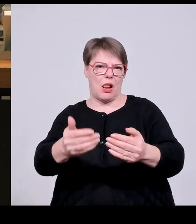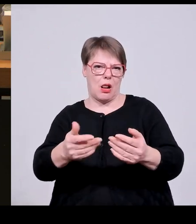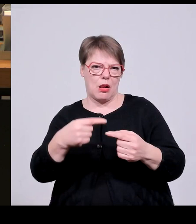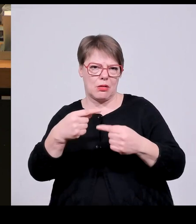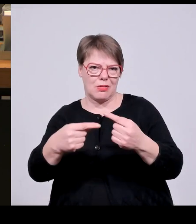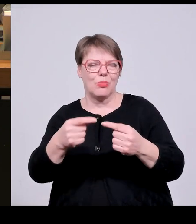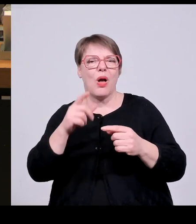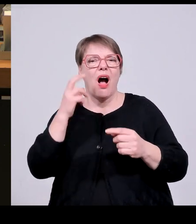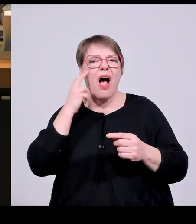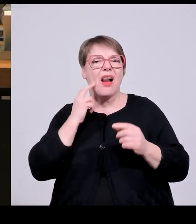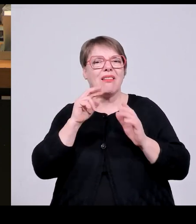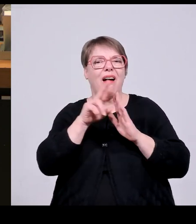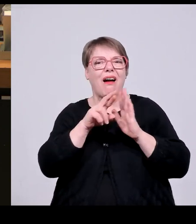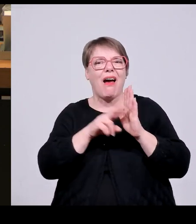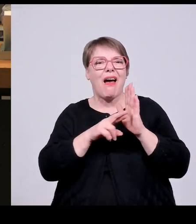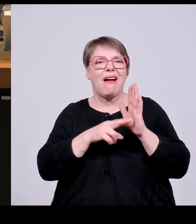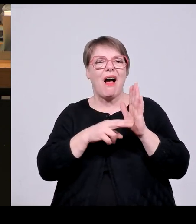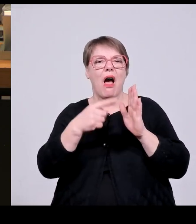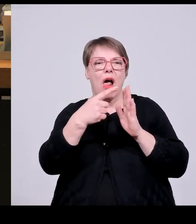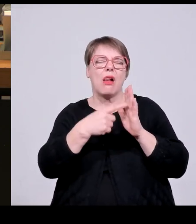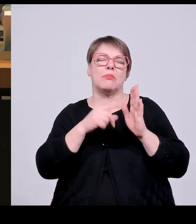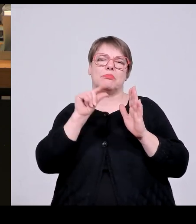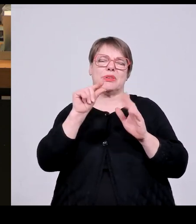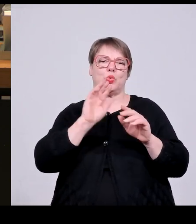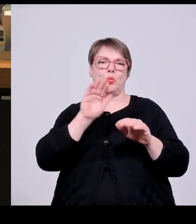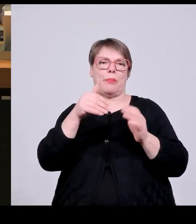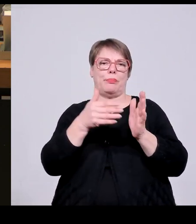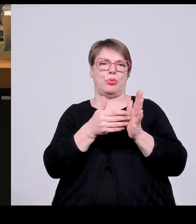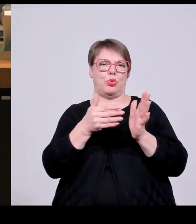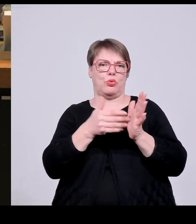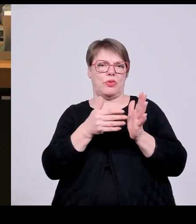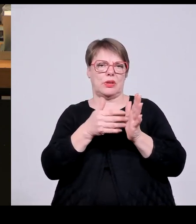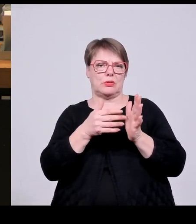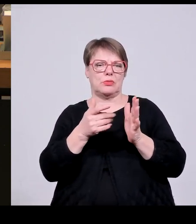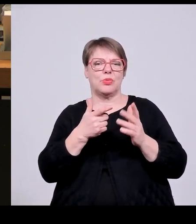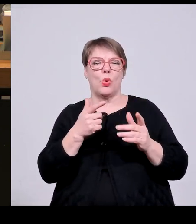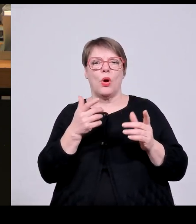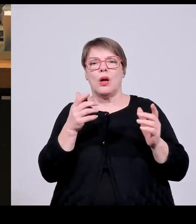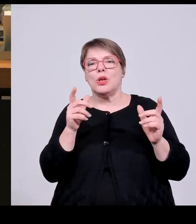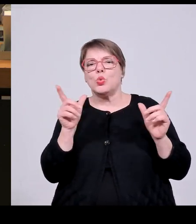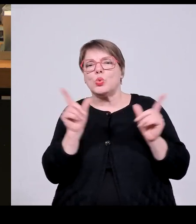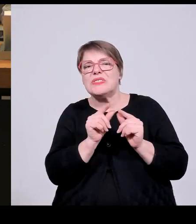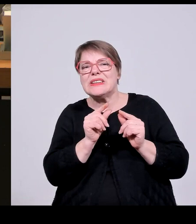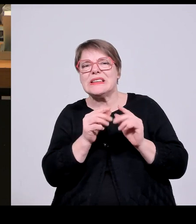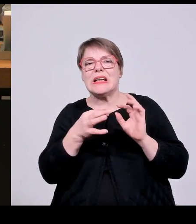Wir als Koalition sind durchaus an einer Lösung im Konsens mit der Denkmalschutzbe,